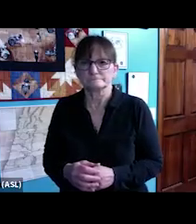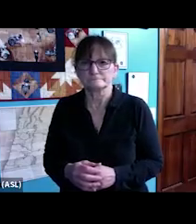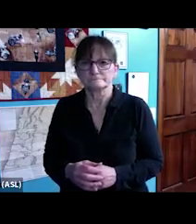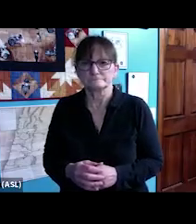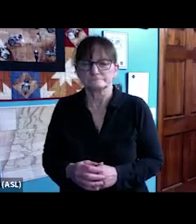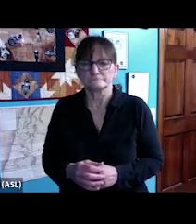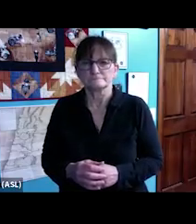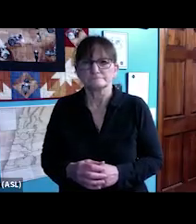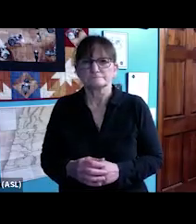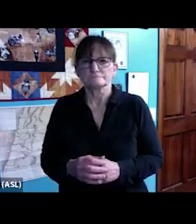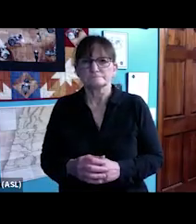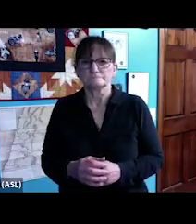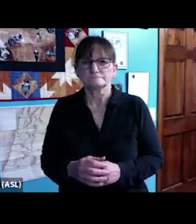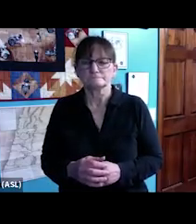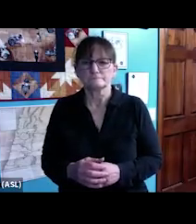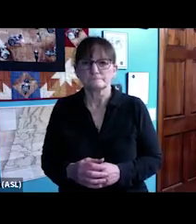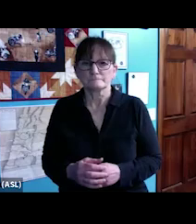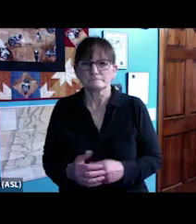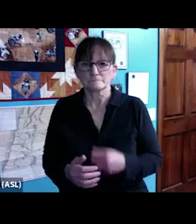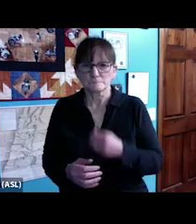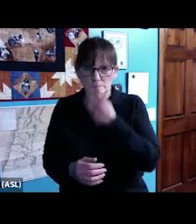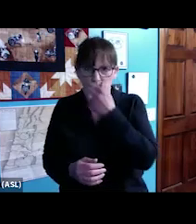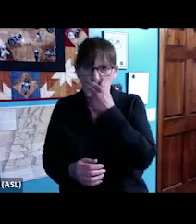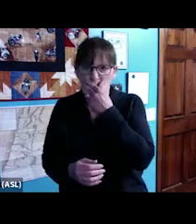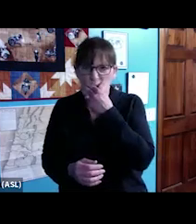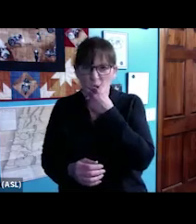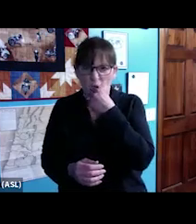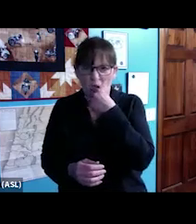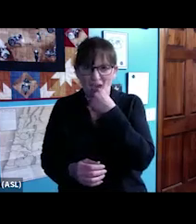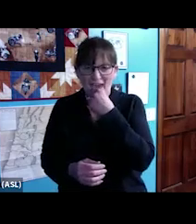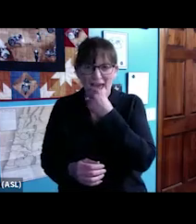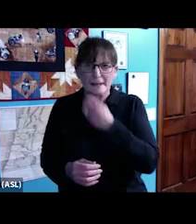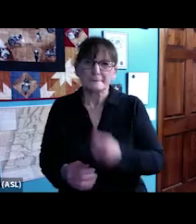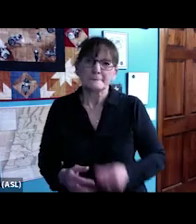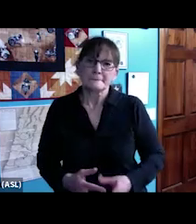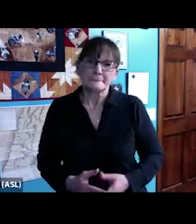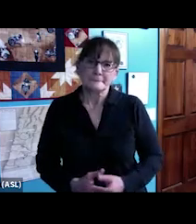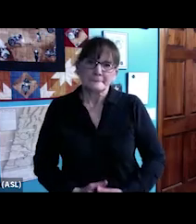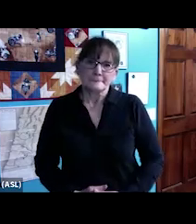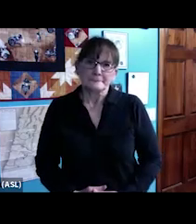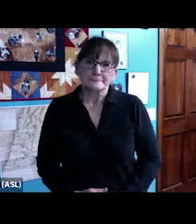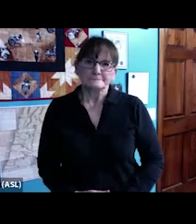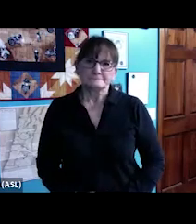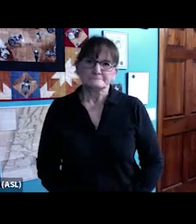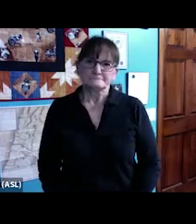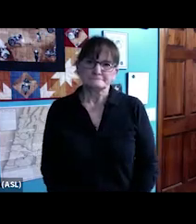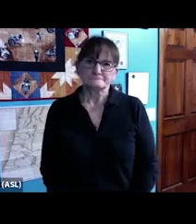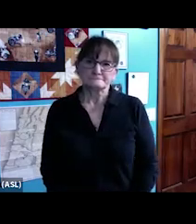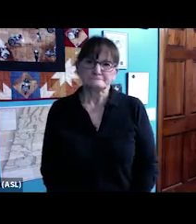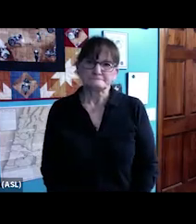mientras los SOAR. Si no están listos para tratamiento, no los obligamos ni los damos de baja del programa